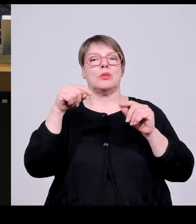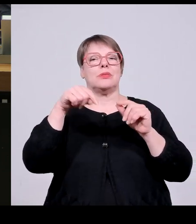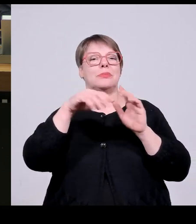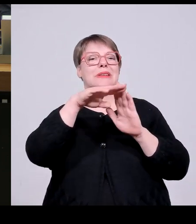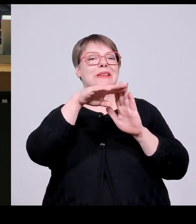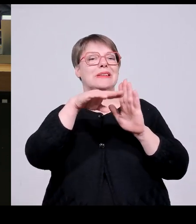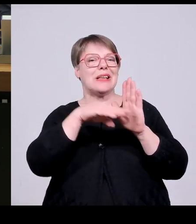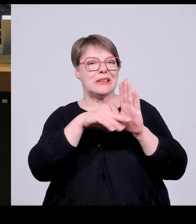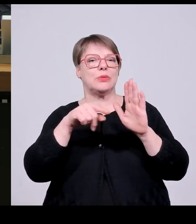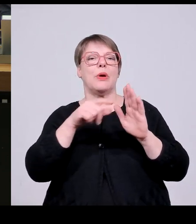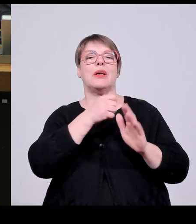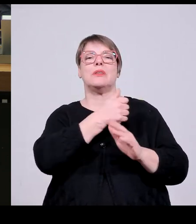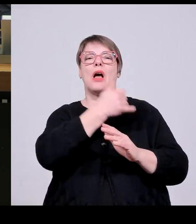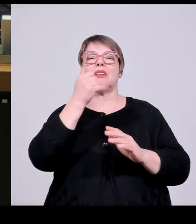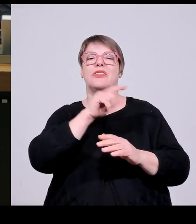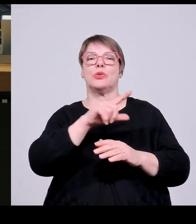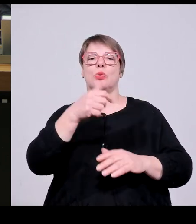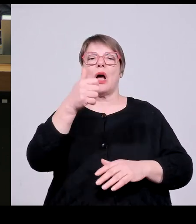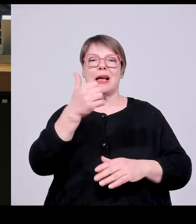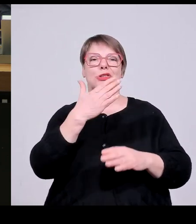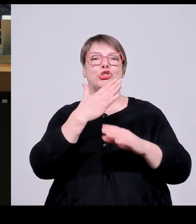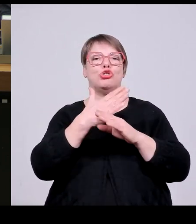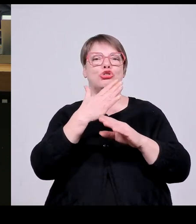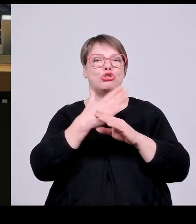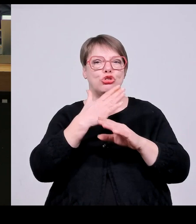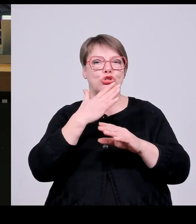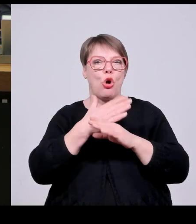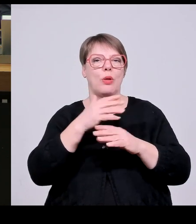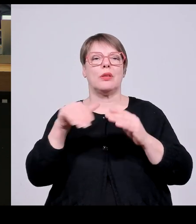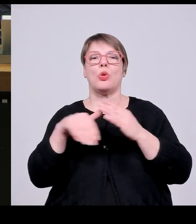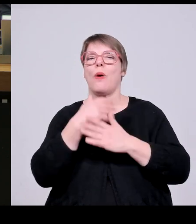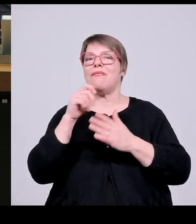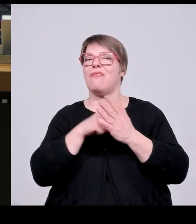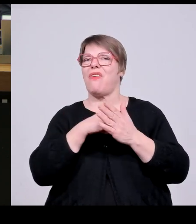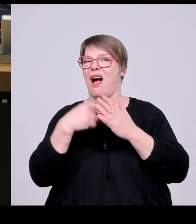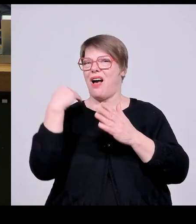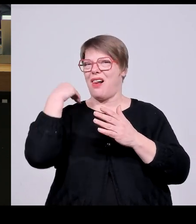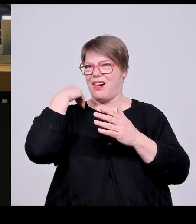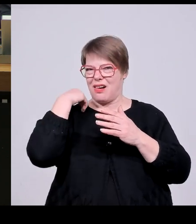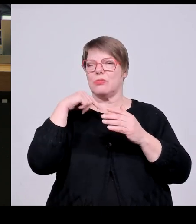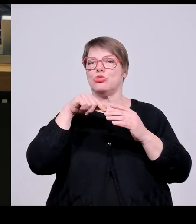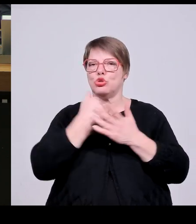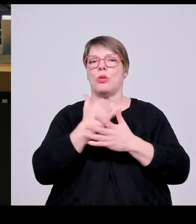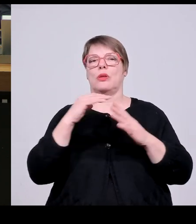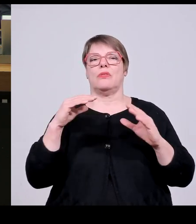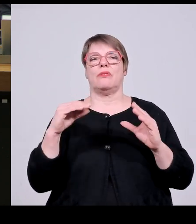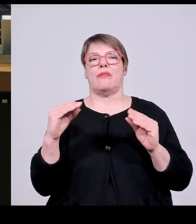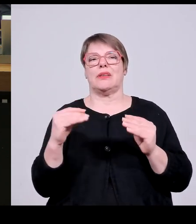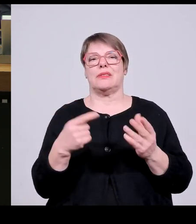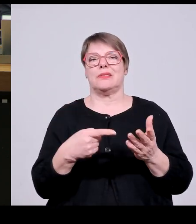Vertrauenstatbestand, es gibt aber auch derzeit keine gesetzliche Handhabe, außr der freiwillige Verzicht, den